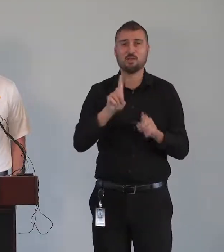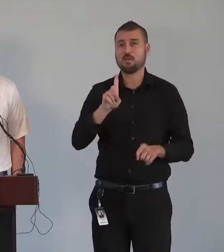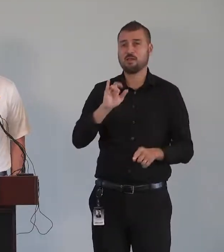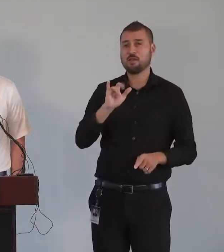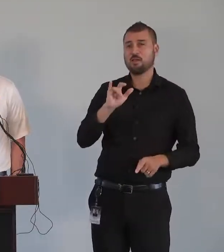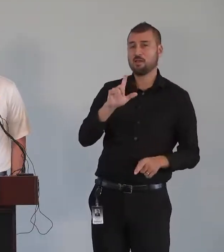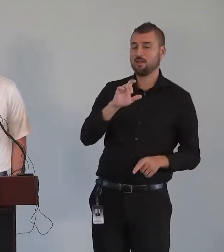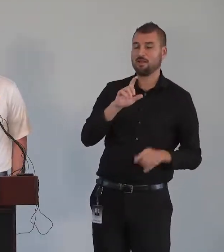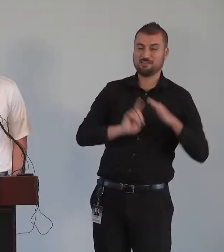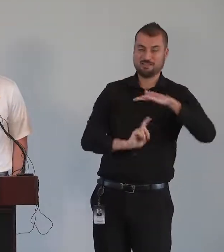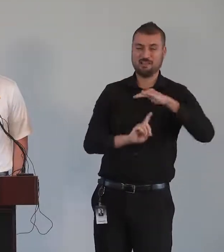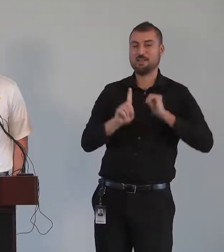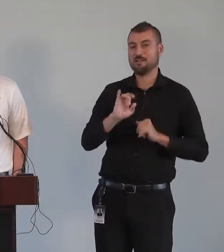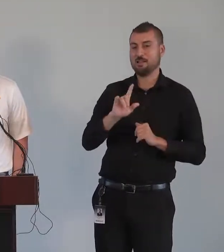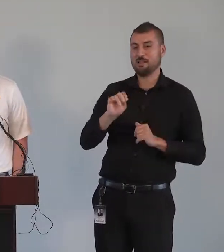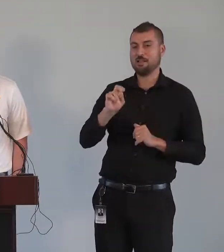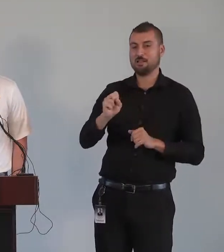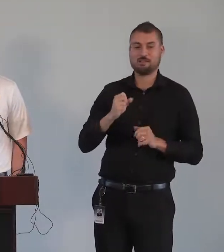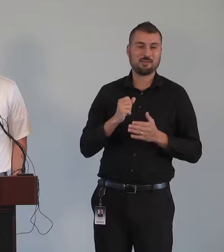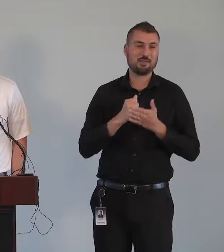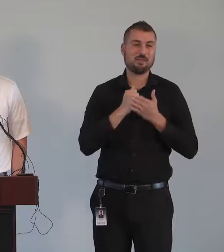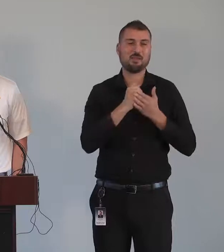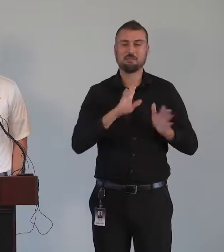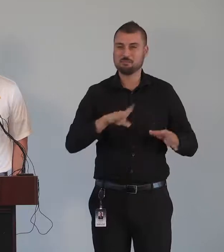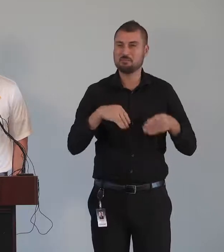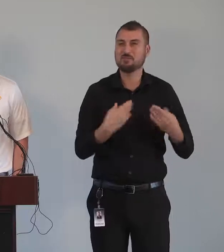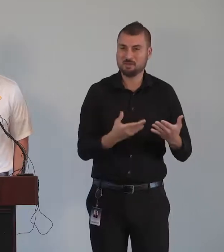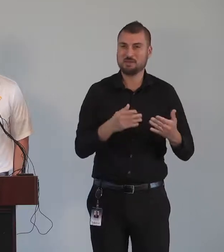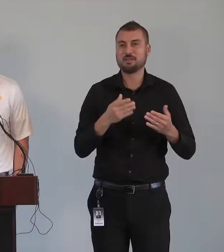ayudar a donar algunos de los suministros para nuestro evento y, además, me gustaría agradecer a